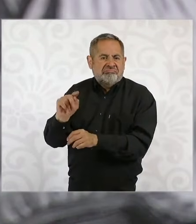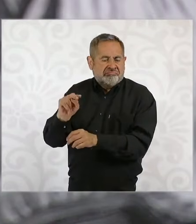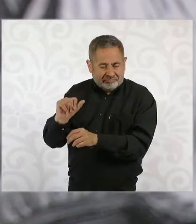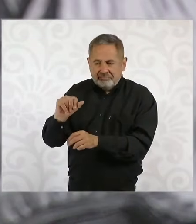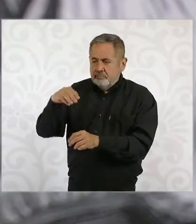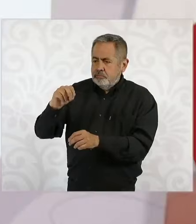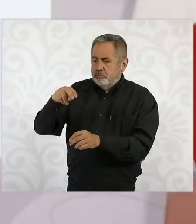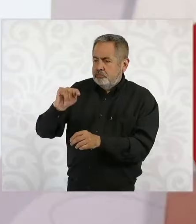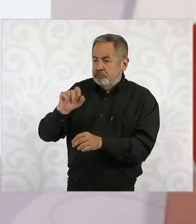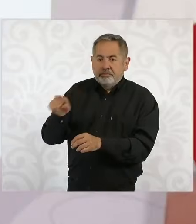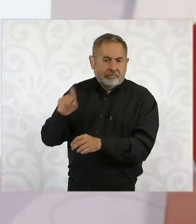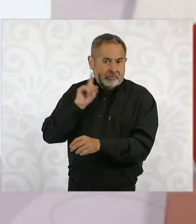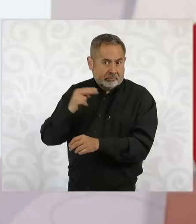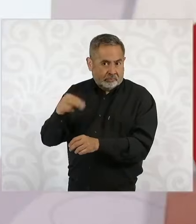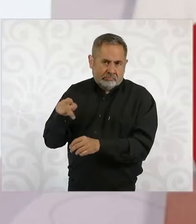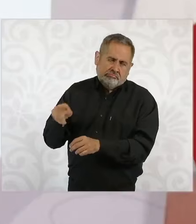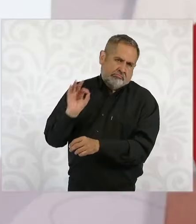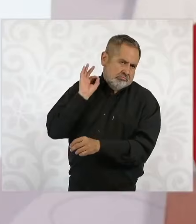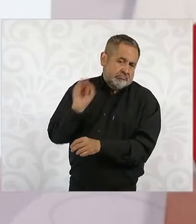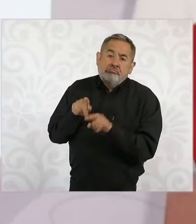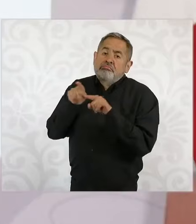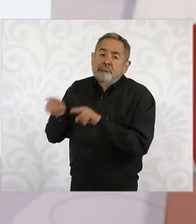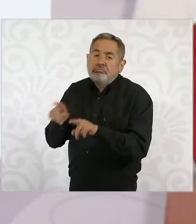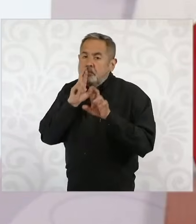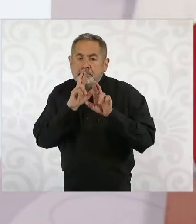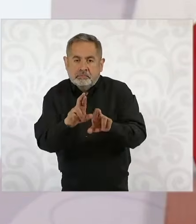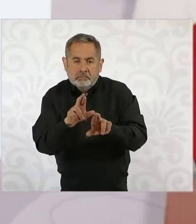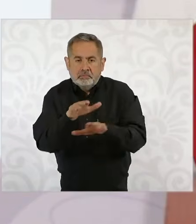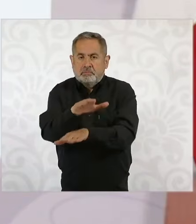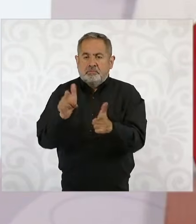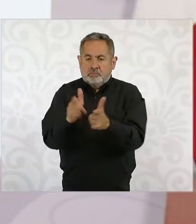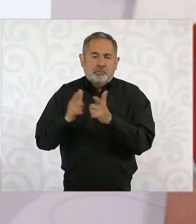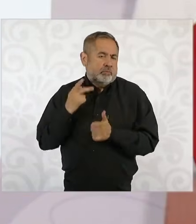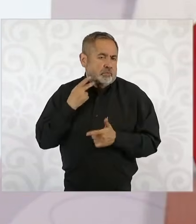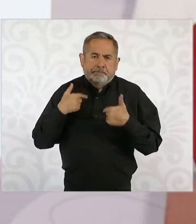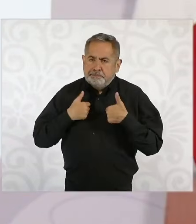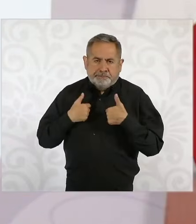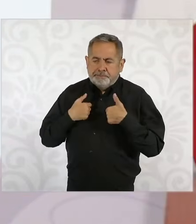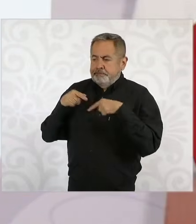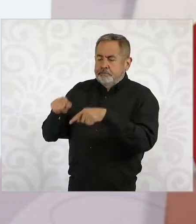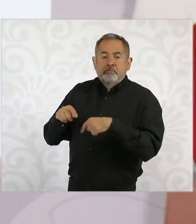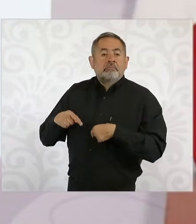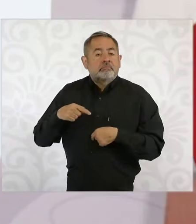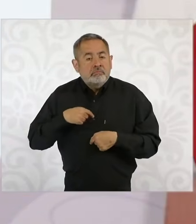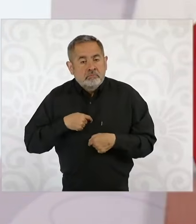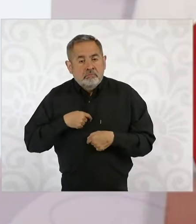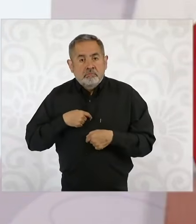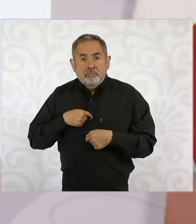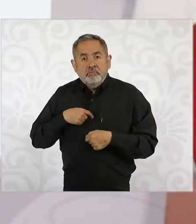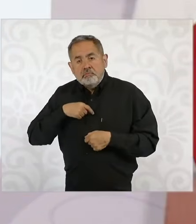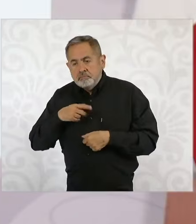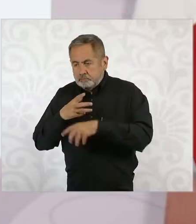pero esa a ella la que le corresponde. de la parte partidista. Eh, yo solamente preguntarle a usted,